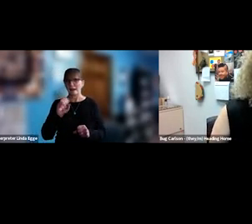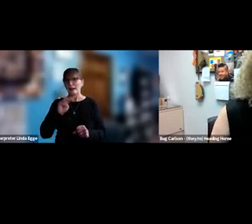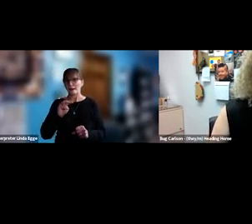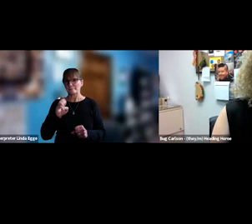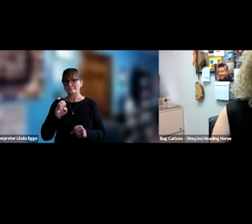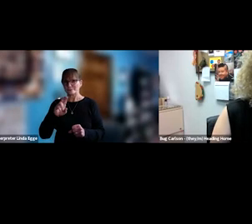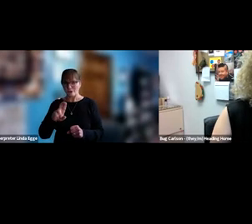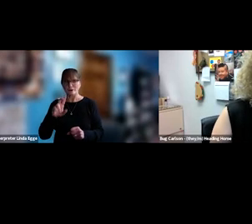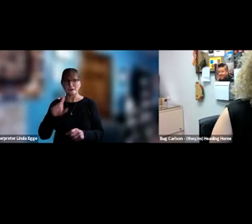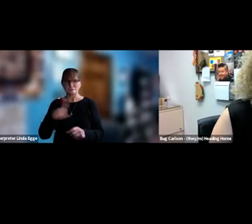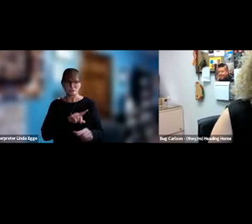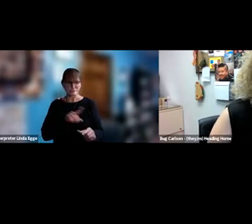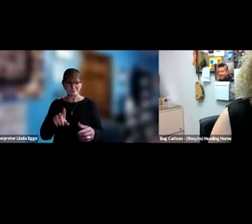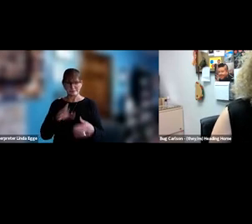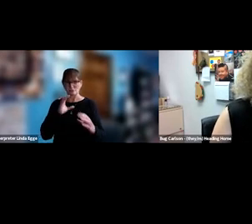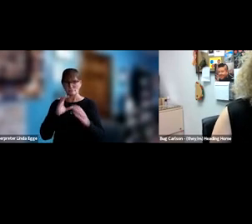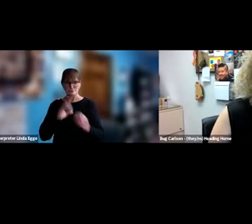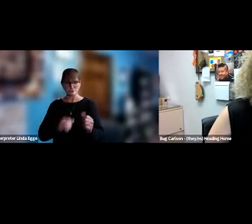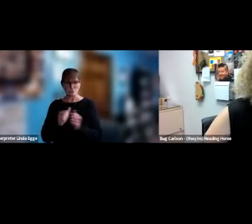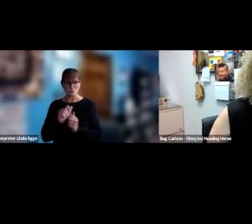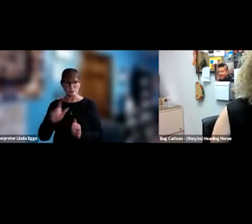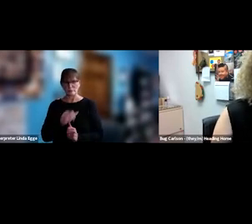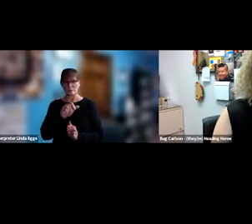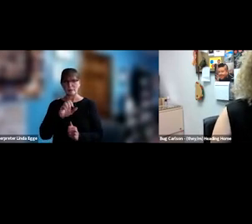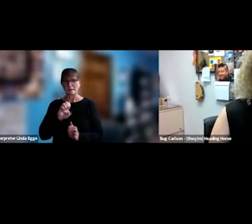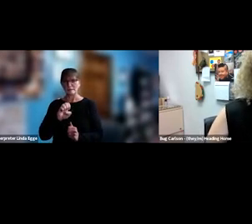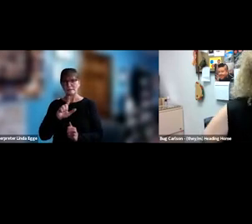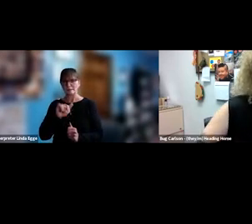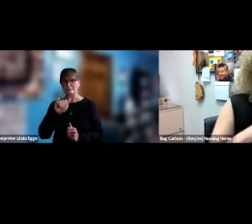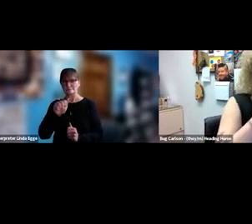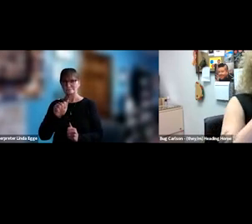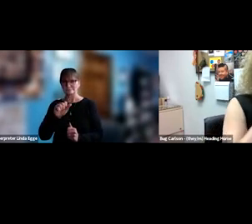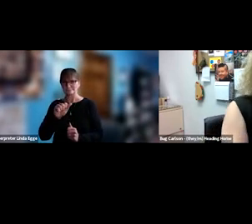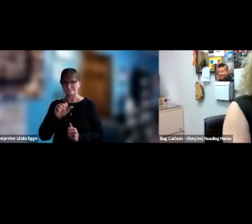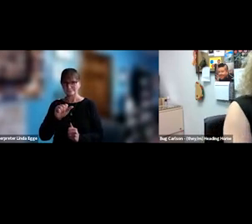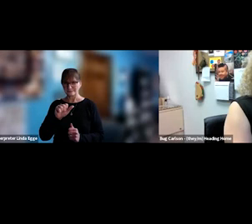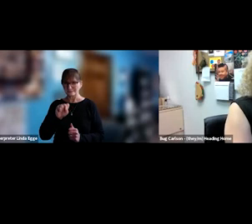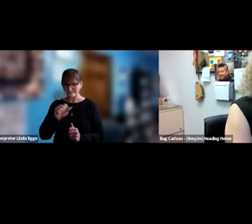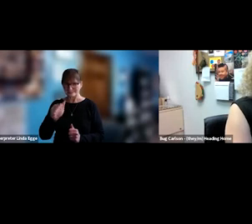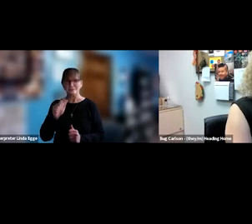a quien ayudó con su solicitud de la seguridad social. Muy bien, puede comenzar.